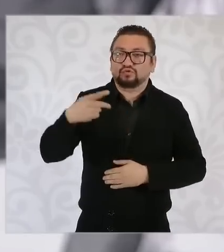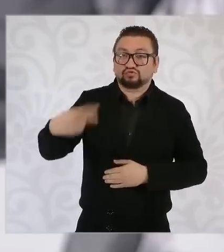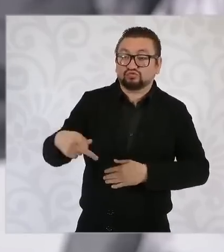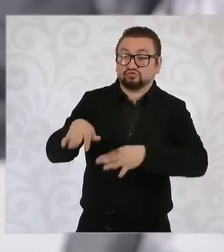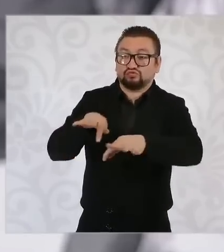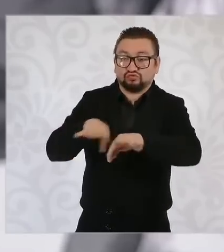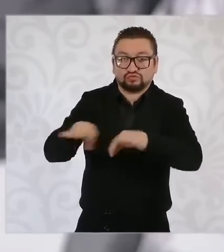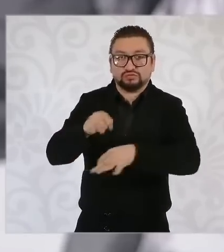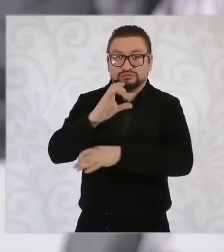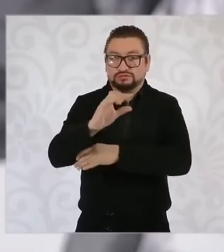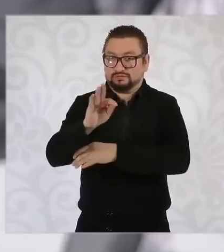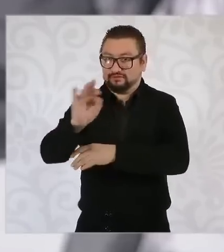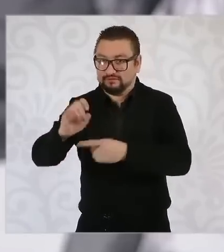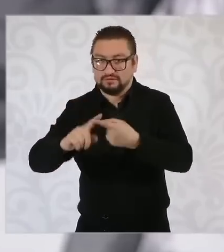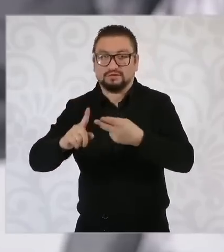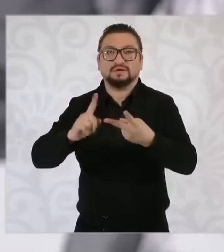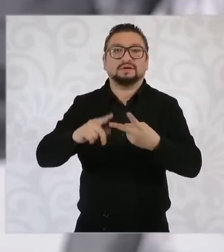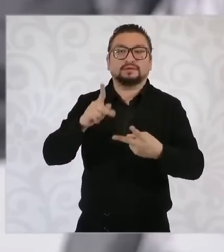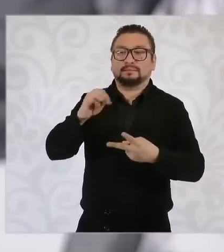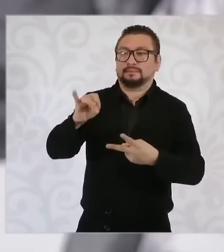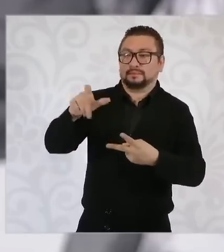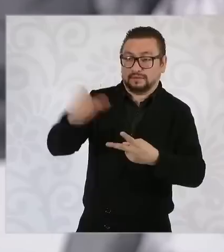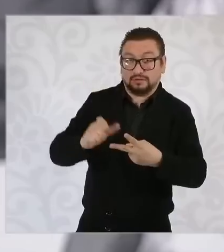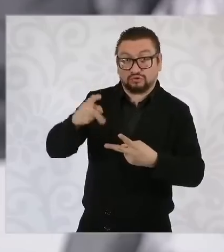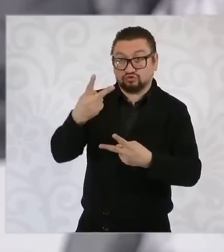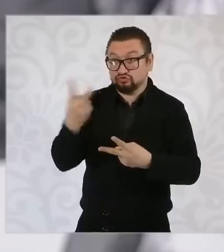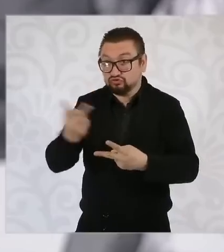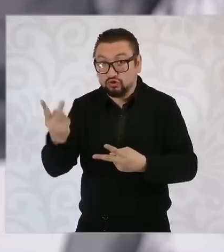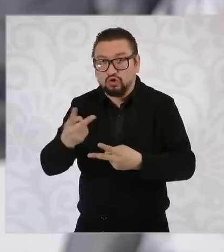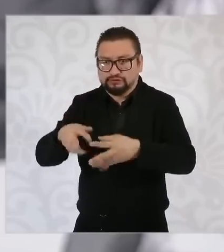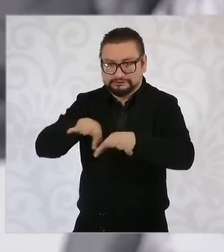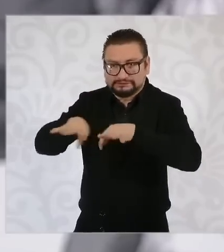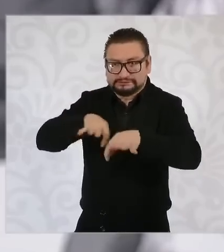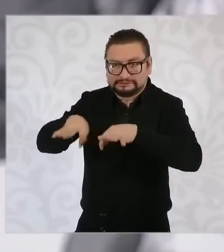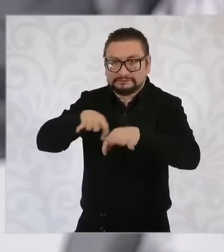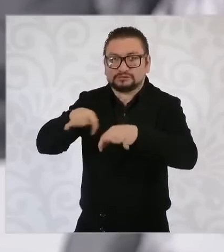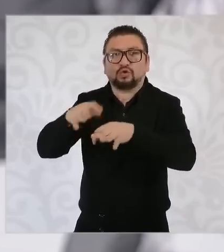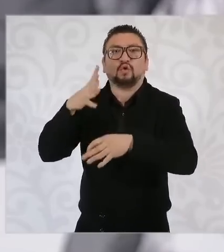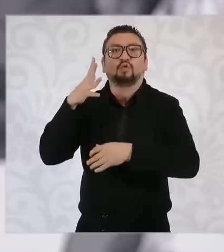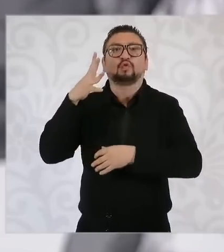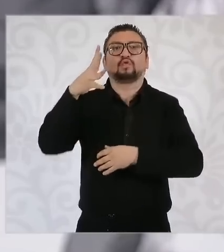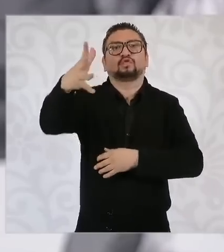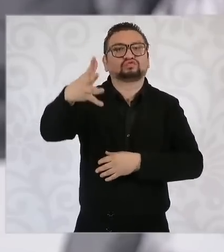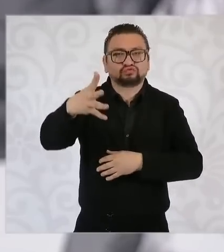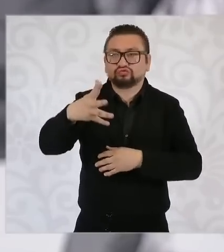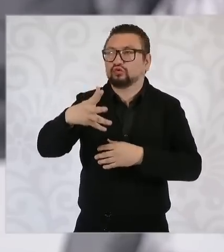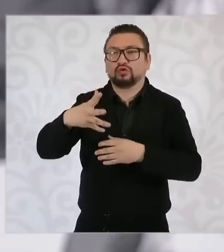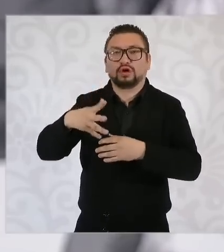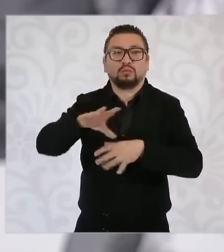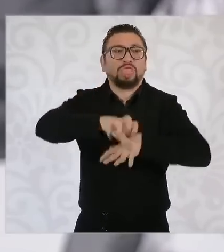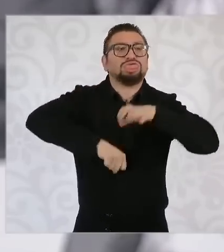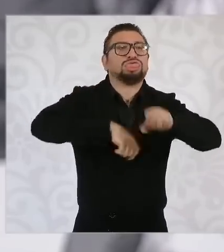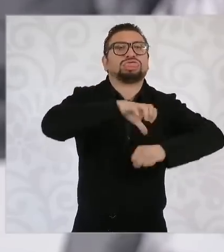estas dos empresas del pueblo de de México nunca pueden ser consideradas monopólicas como como